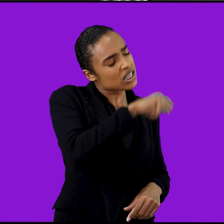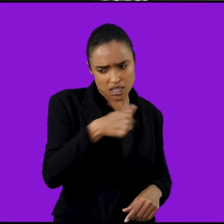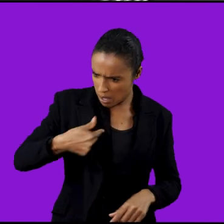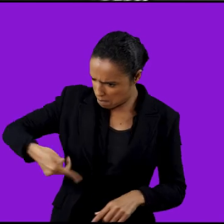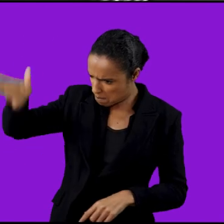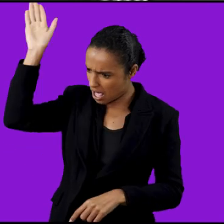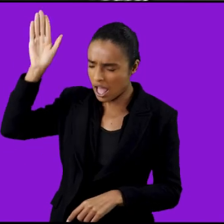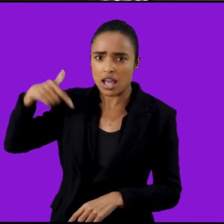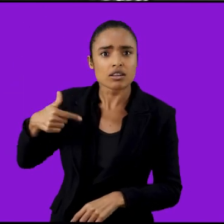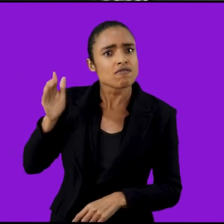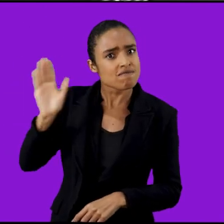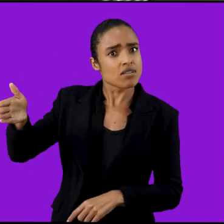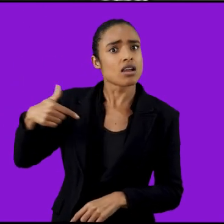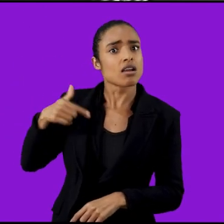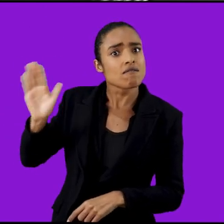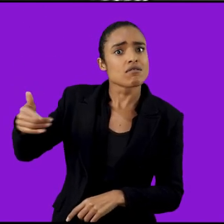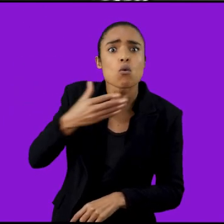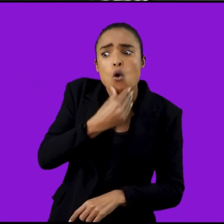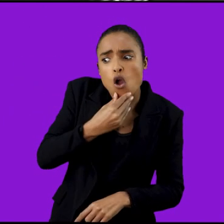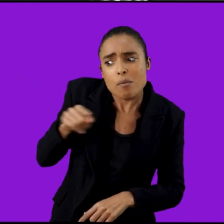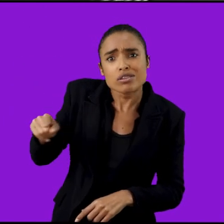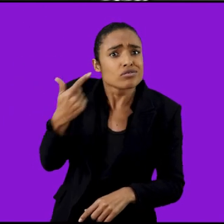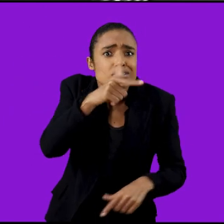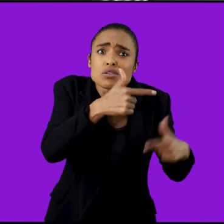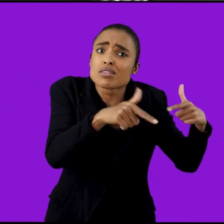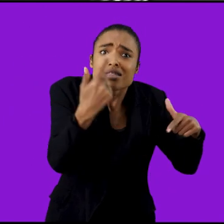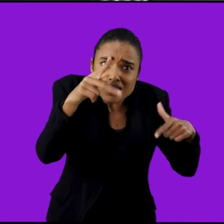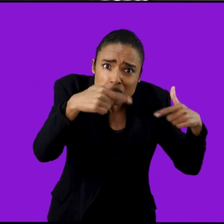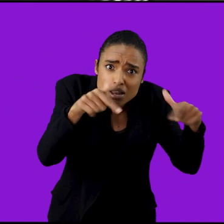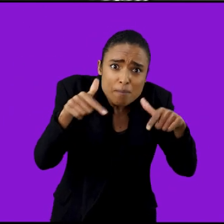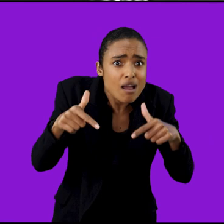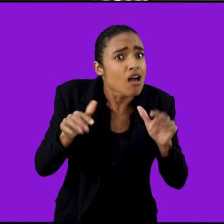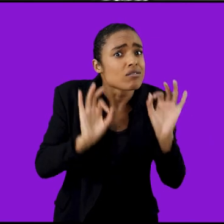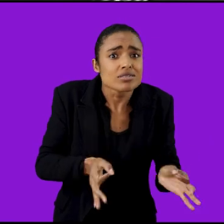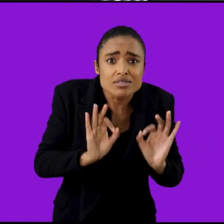Dá na canela dele que tá suave… É… tem um pré-julgamento em relação